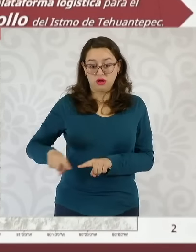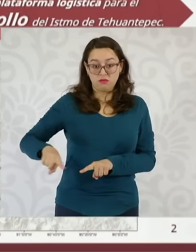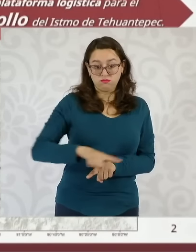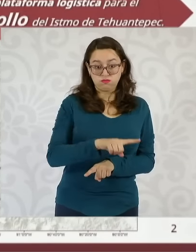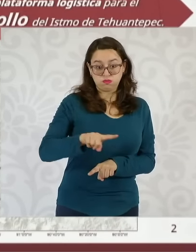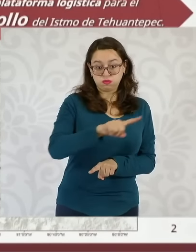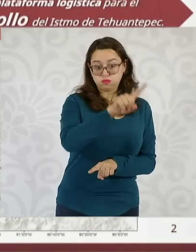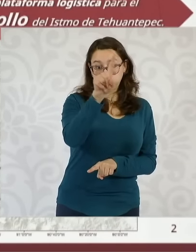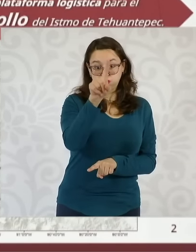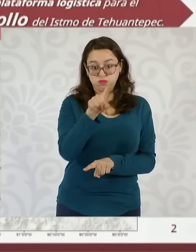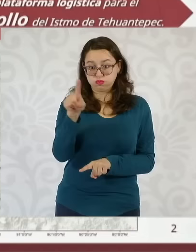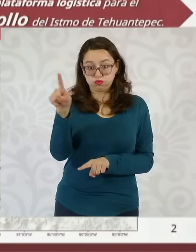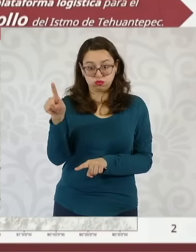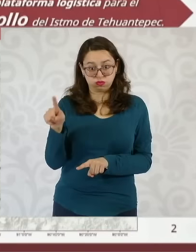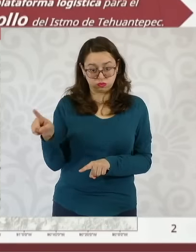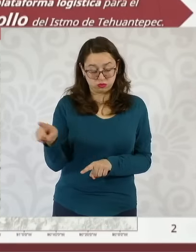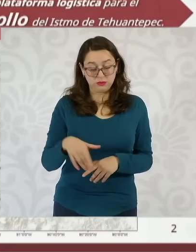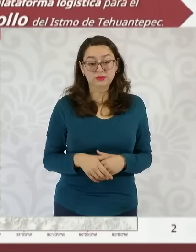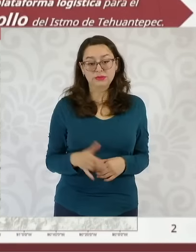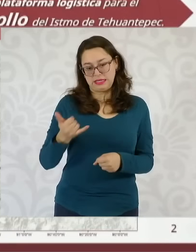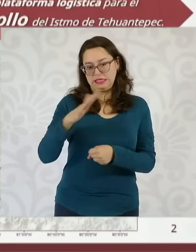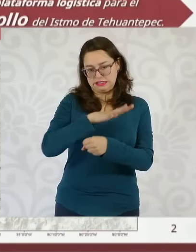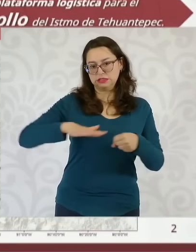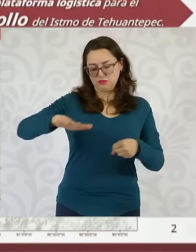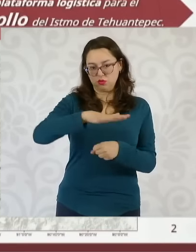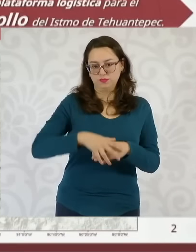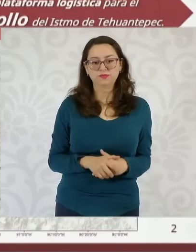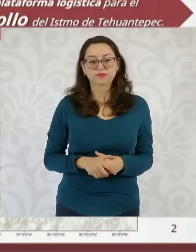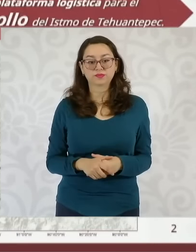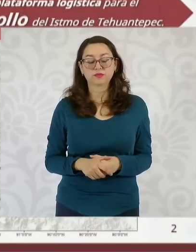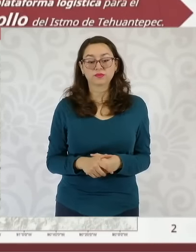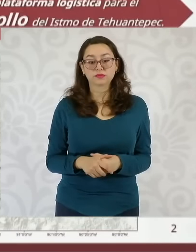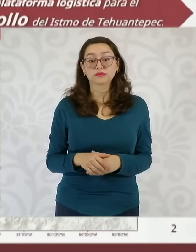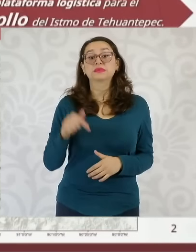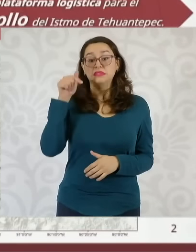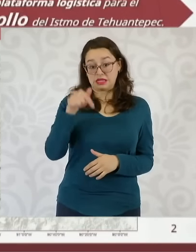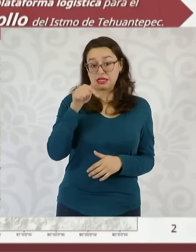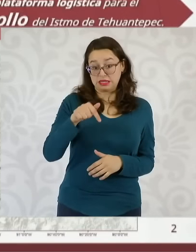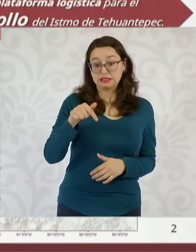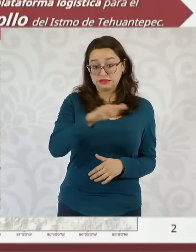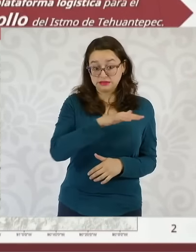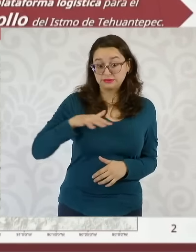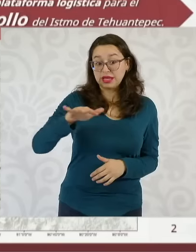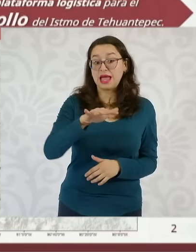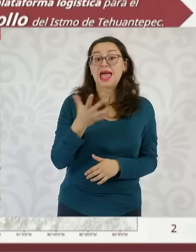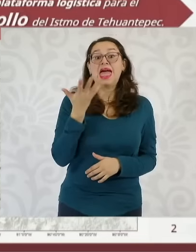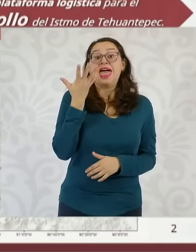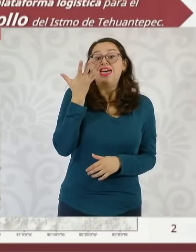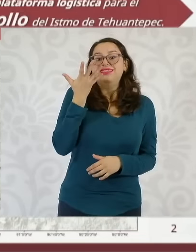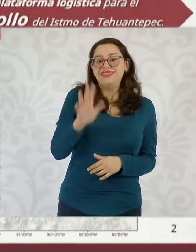de Tehuantepec y dentro de la franja del ismo se despliegan 10 polos de desarrollo para el